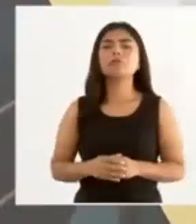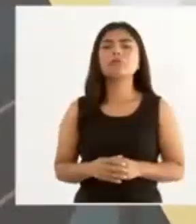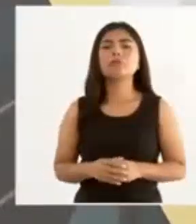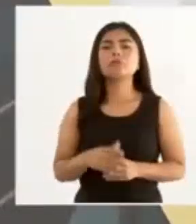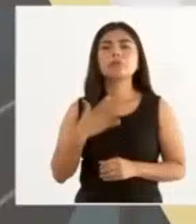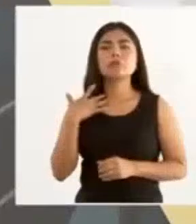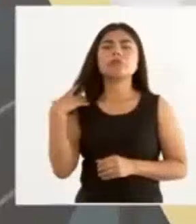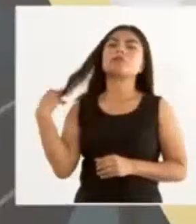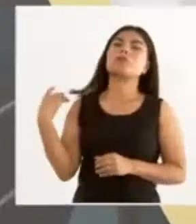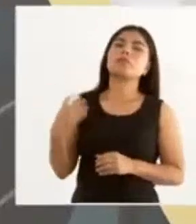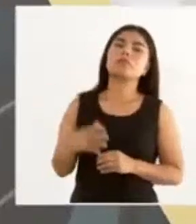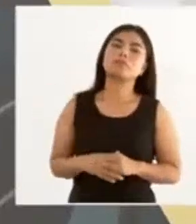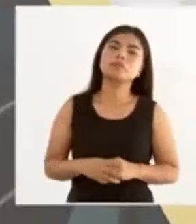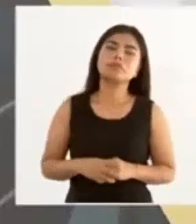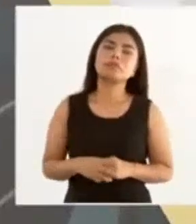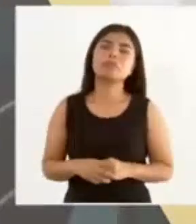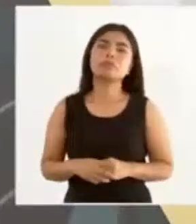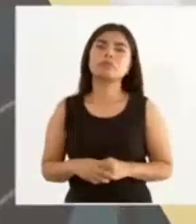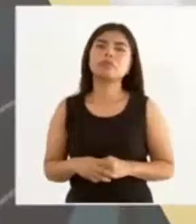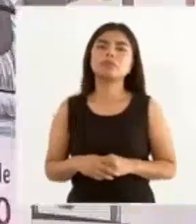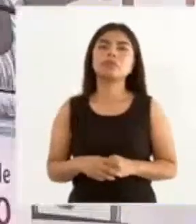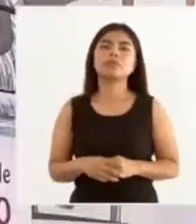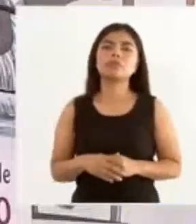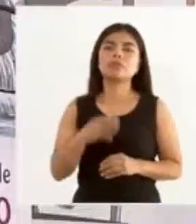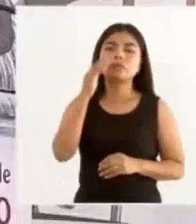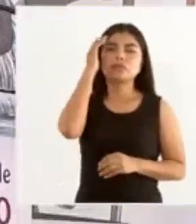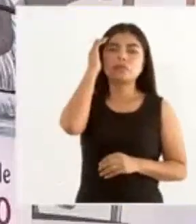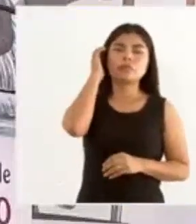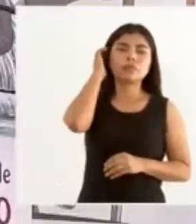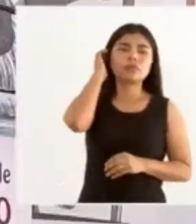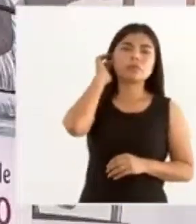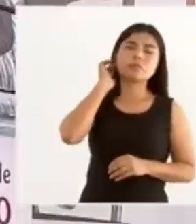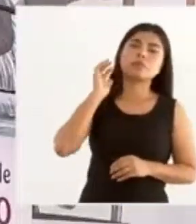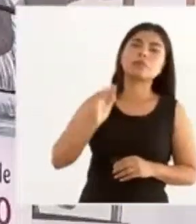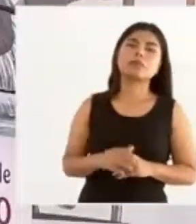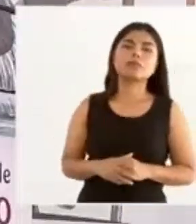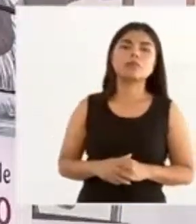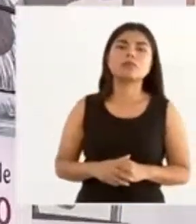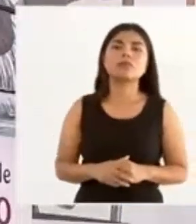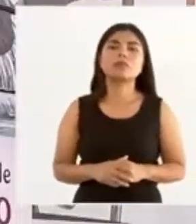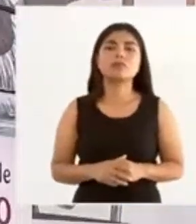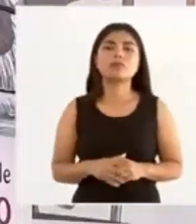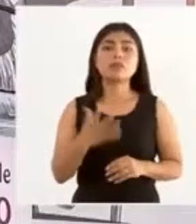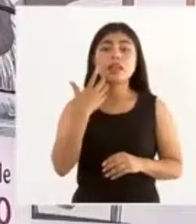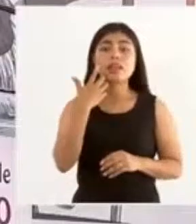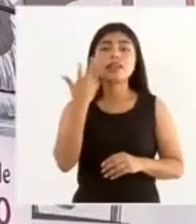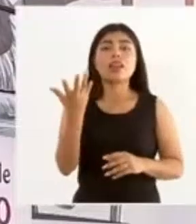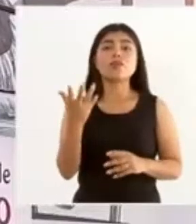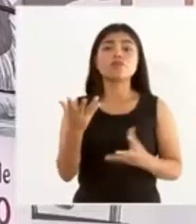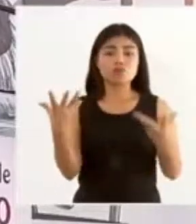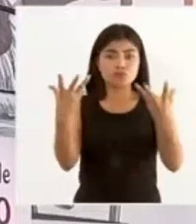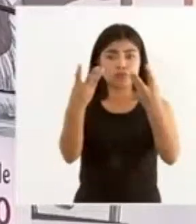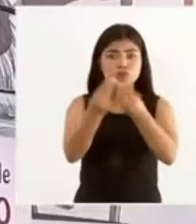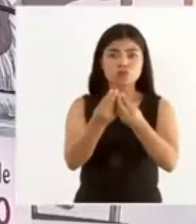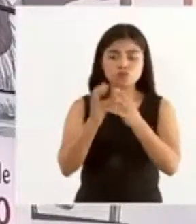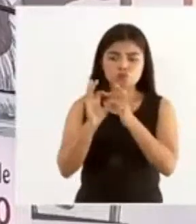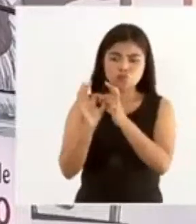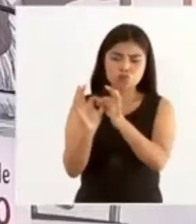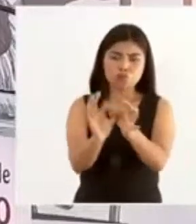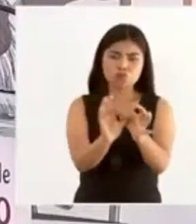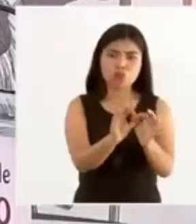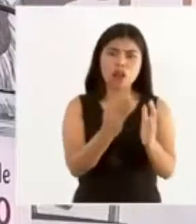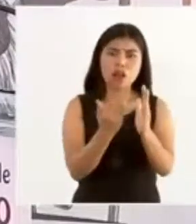saben, decía, se trata de consolidar y avanzar con la transformación. ¿Qué quiere decir eso?